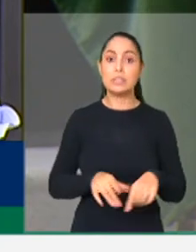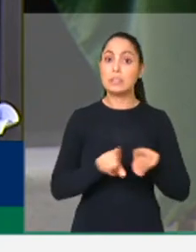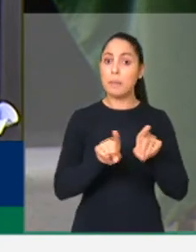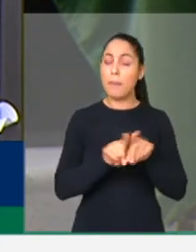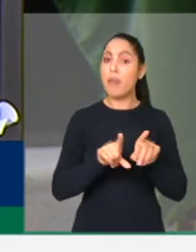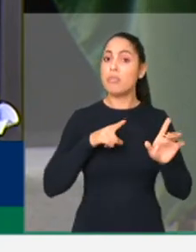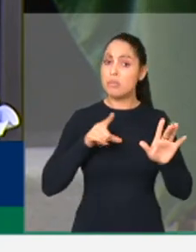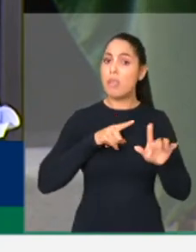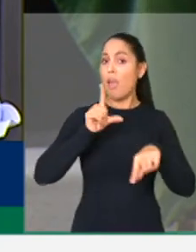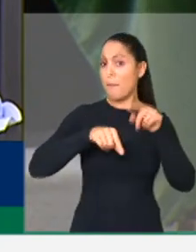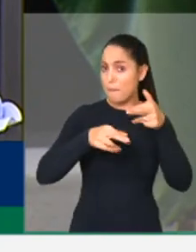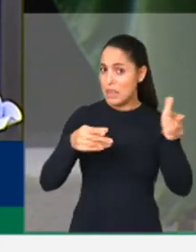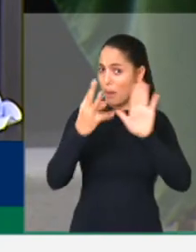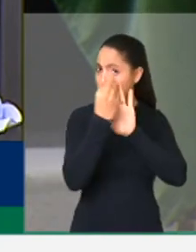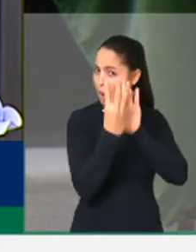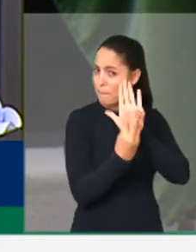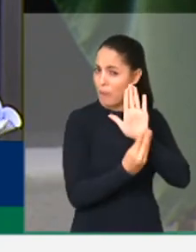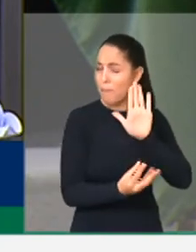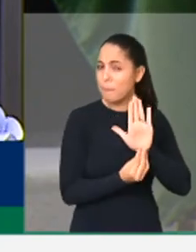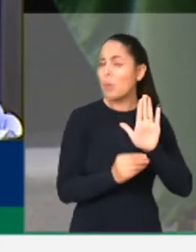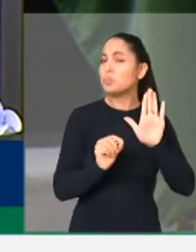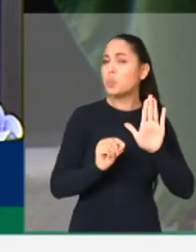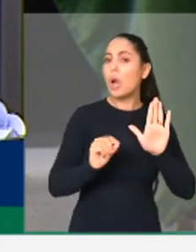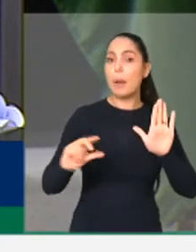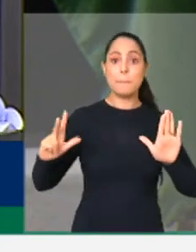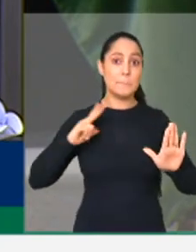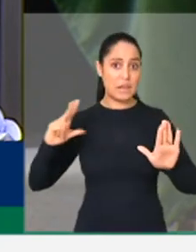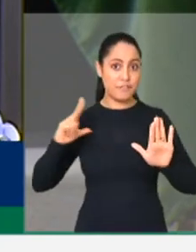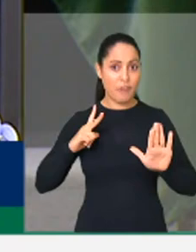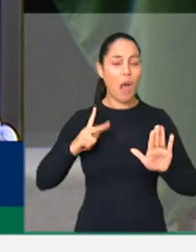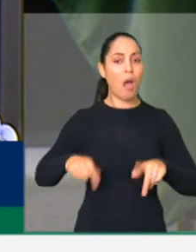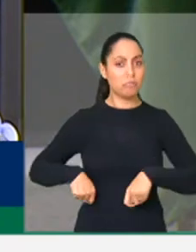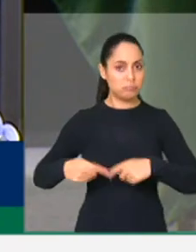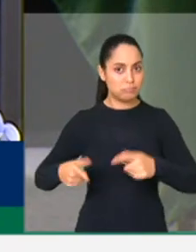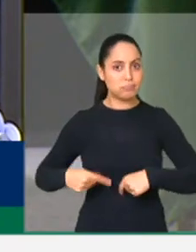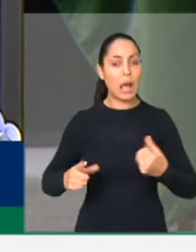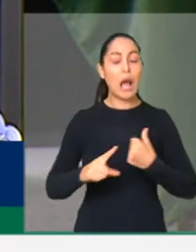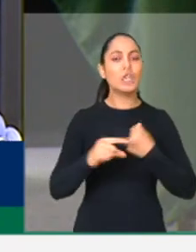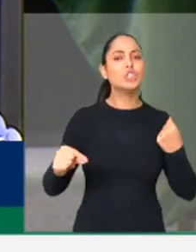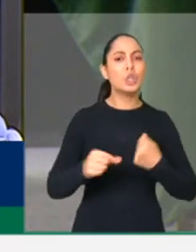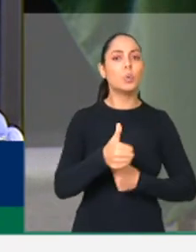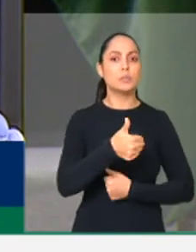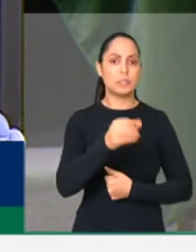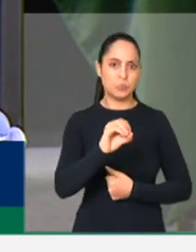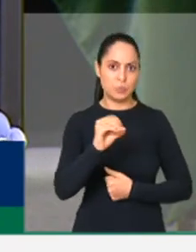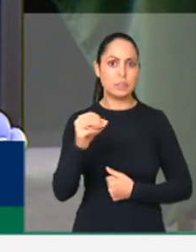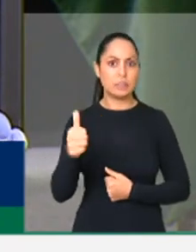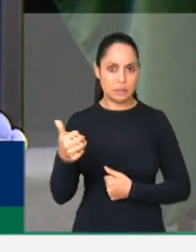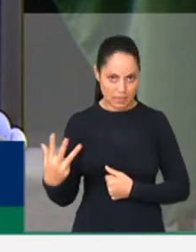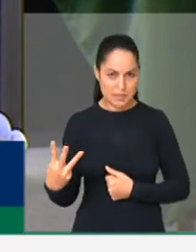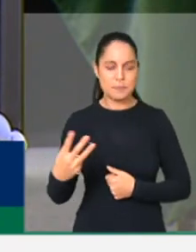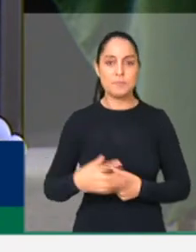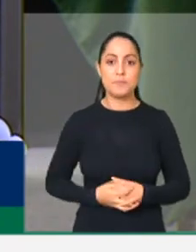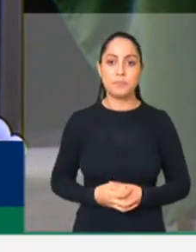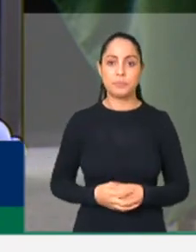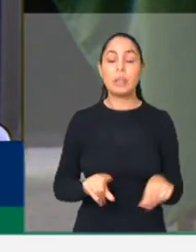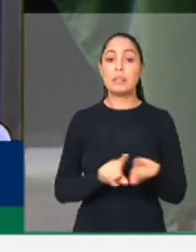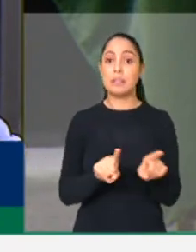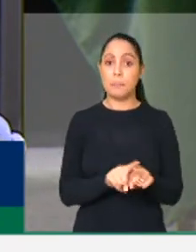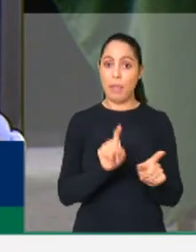MONTANTE ENVOLVIDO MAS TAMBÉM PELO PODER DEVER DA ADMINISTRAÇÃO DE FUNDOS E SANEAMENTO DAS CARTEIRAS DE PROJETOS TÍTULOS E VALORES